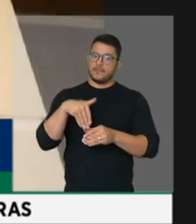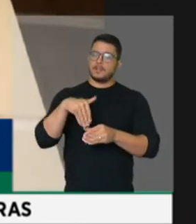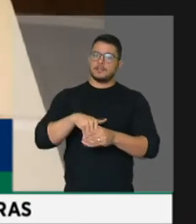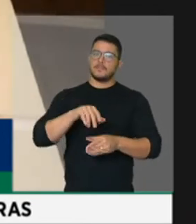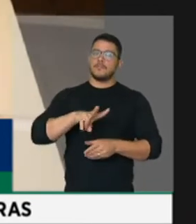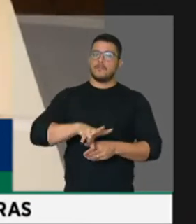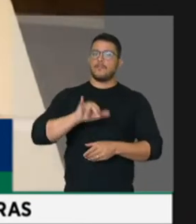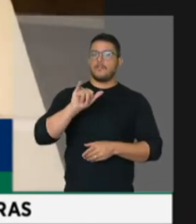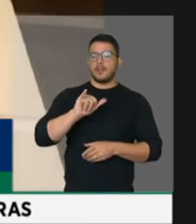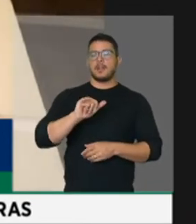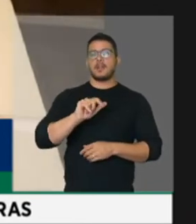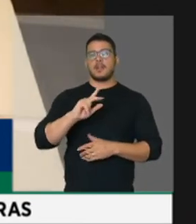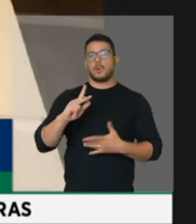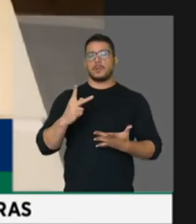DA SOCIEDADE BRASILEIRA. É NESTE MOMENTO QUE A GENTE VOTA